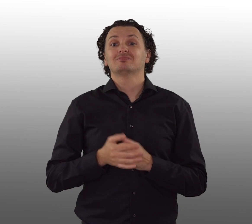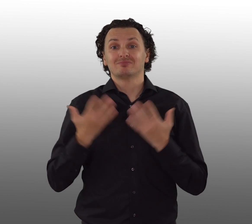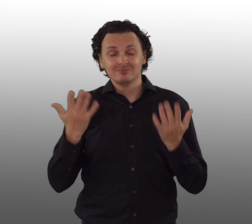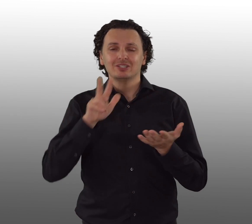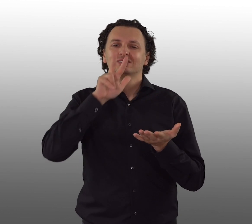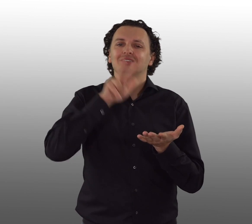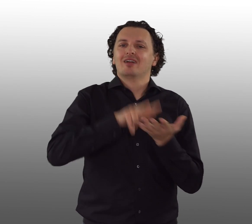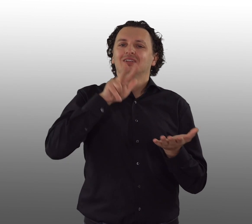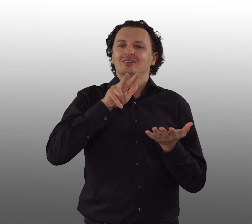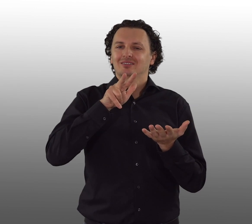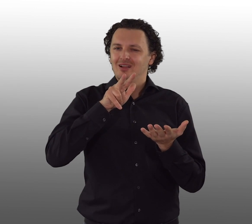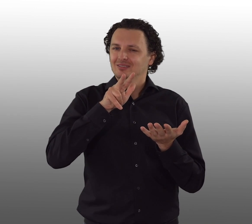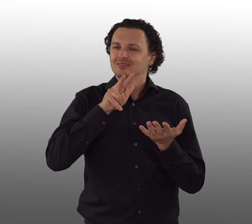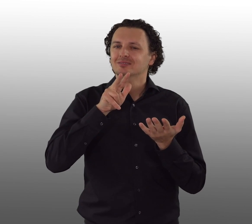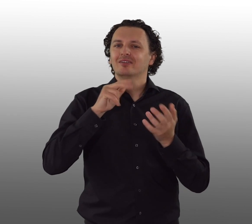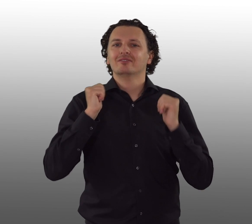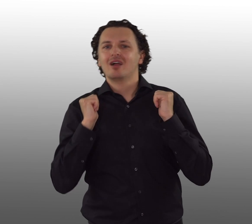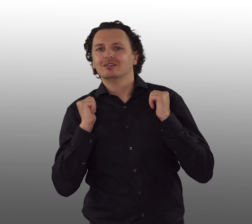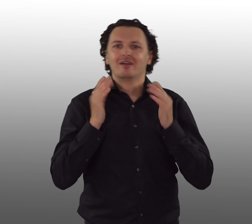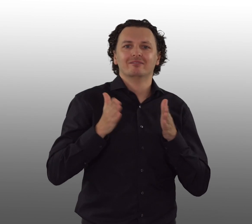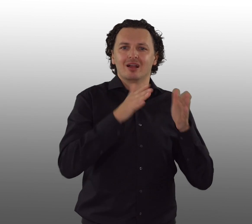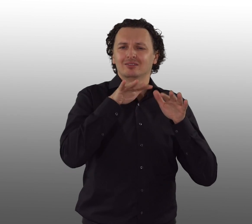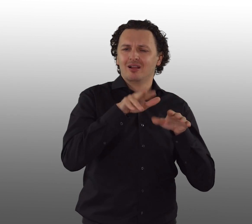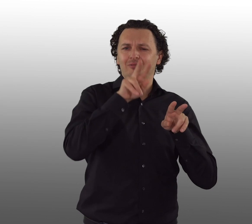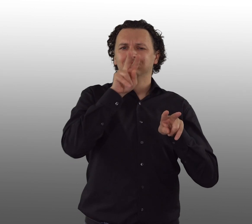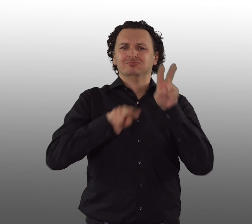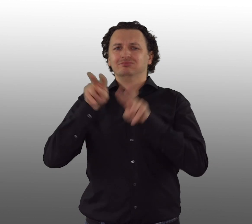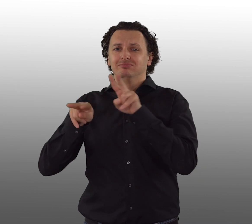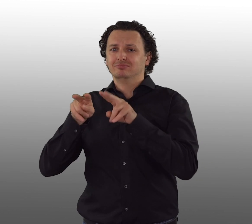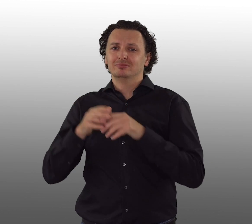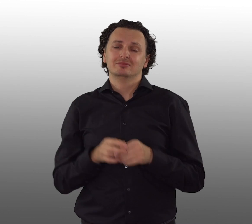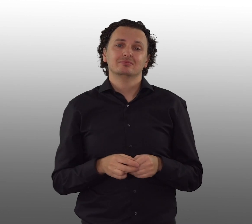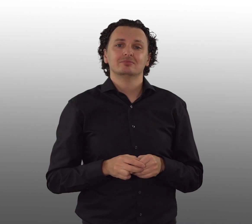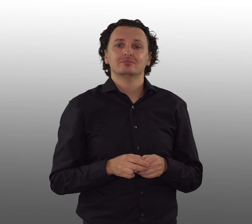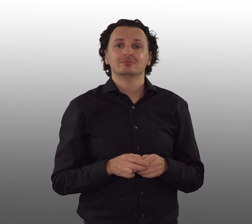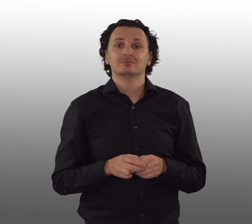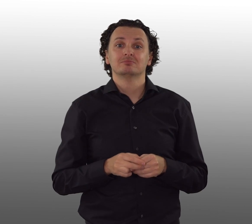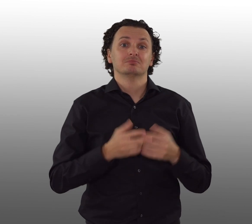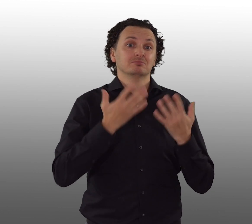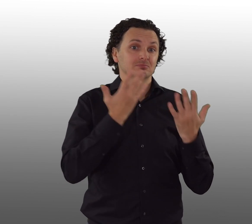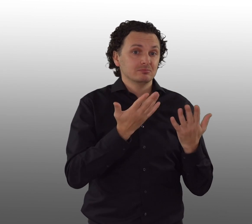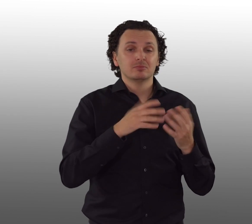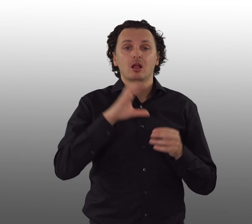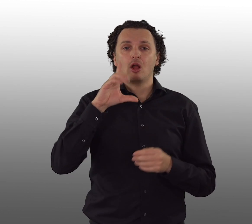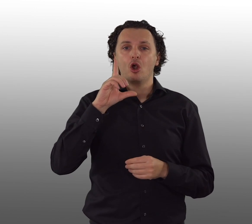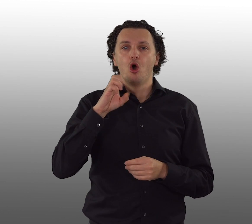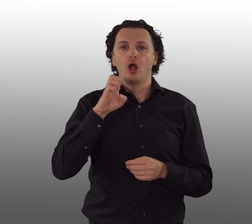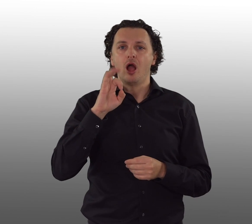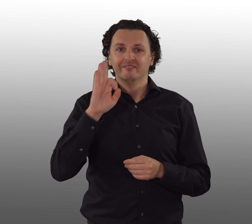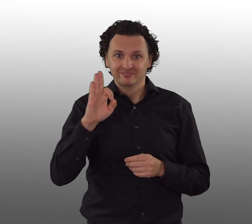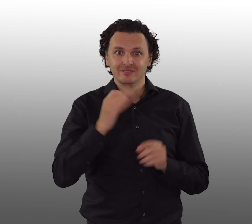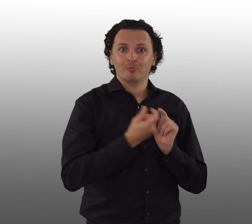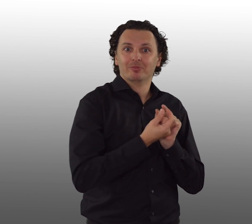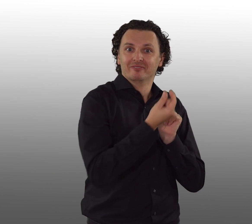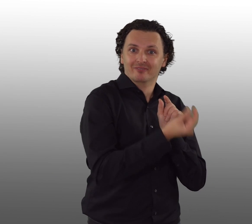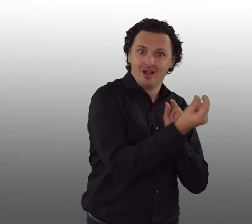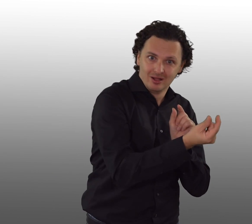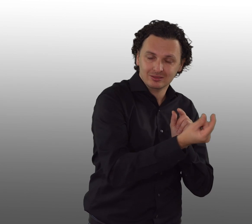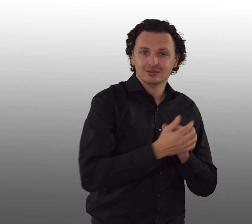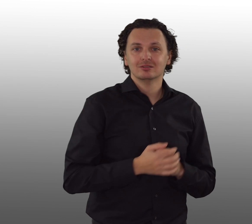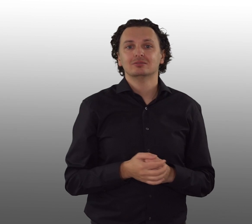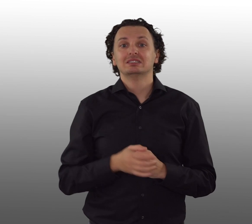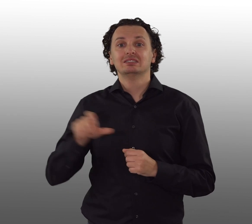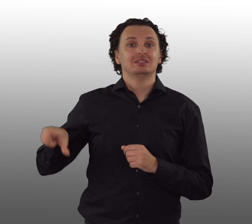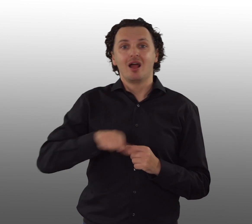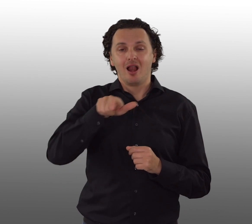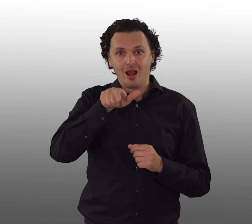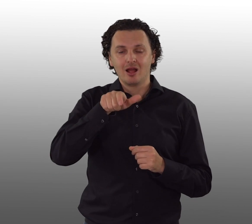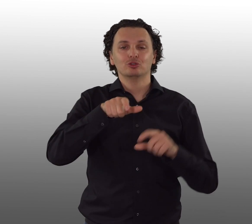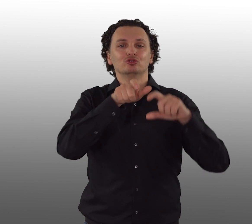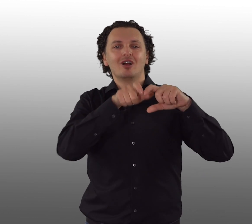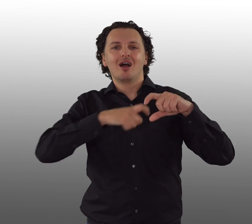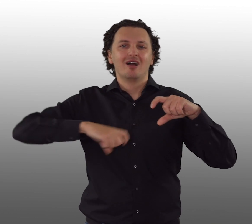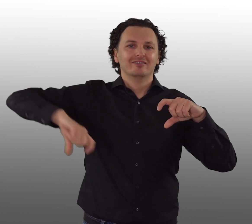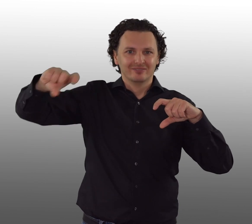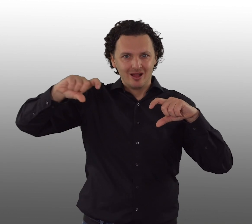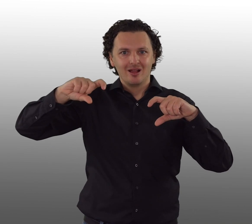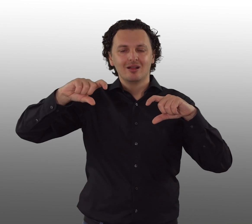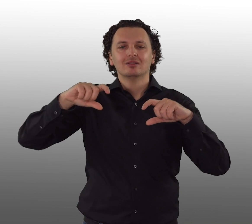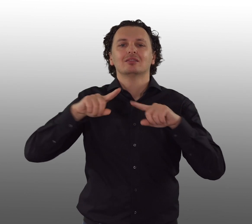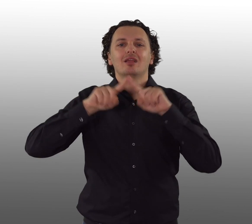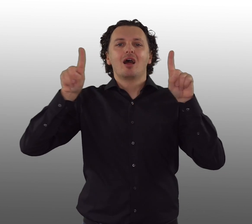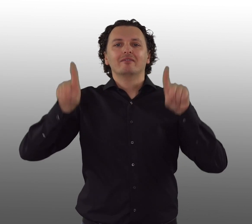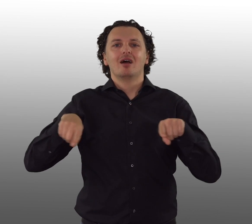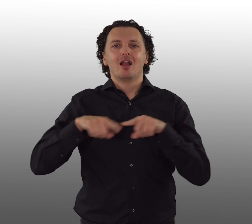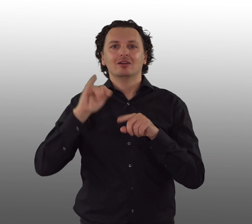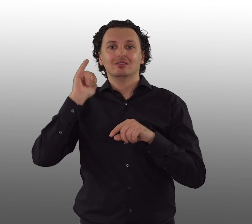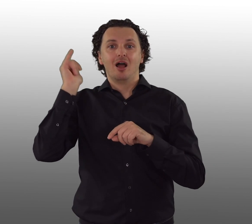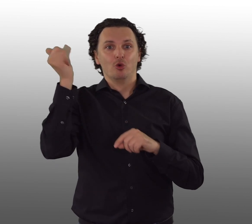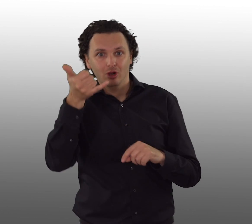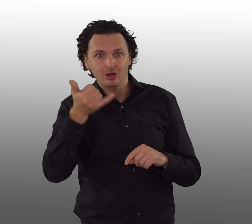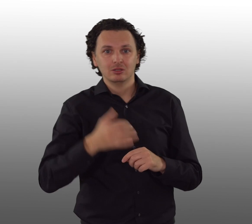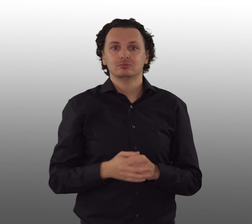Überblick und Weitblick, die zertifizierten Traumschleifen Cloef-Pfad und Saarschleife Tafeltour